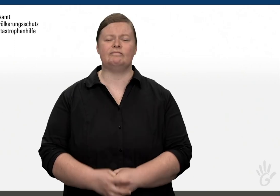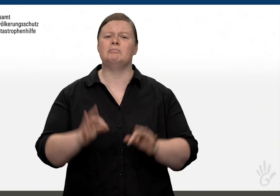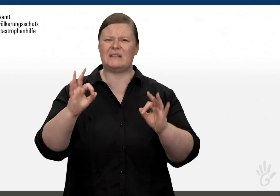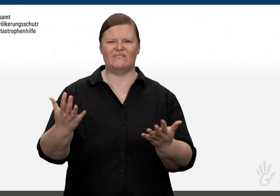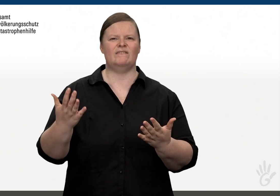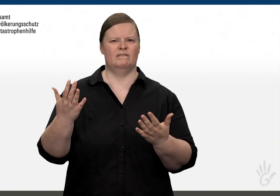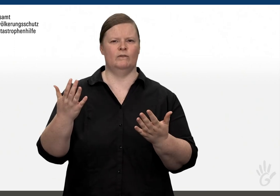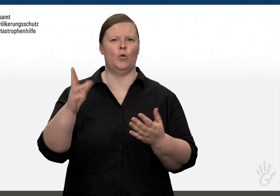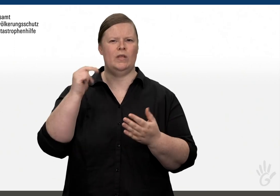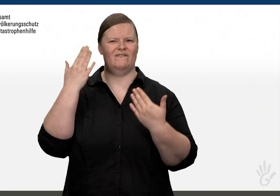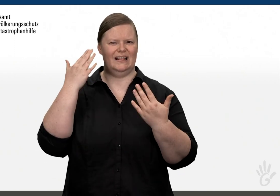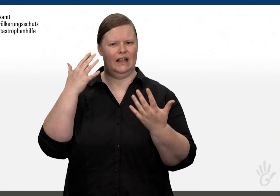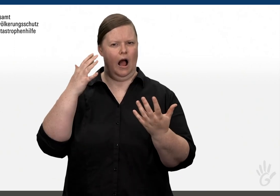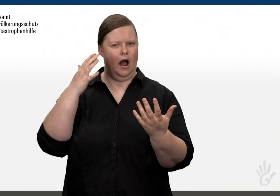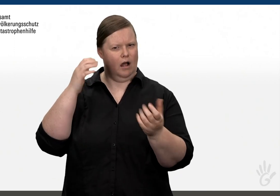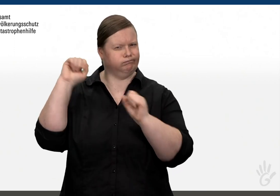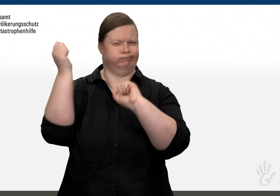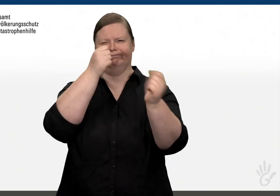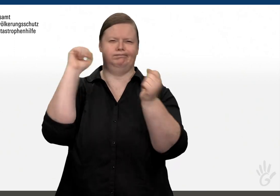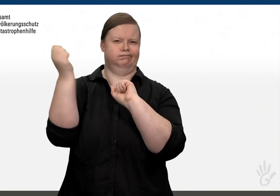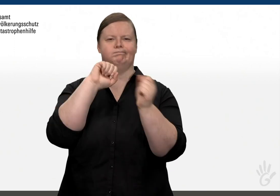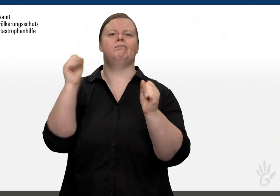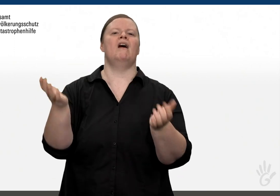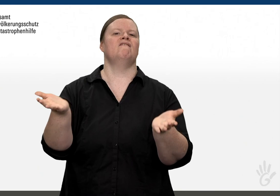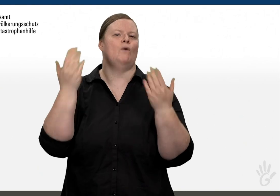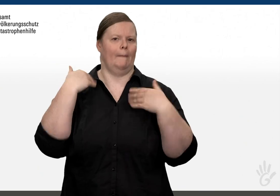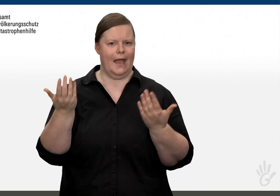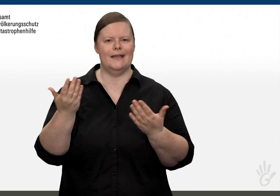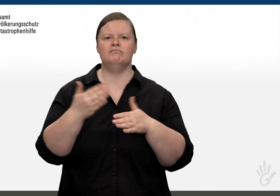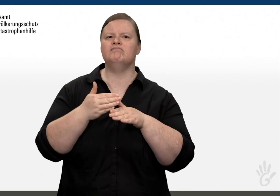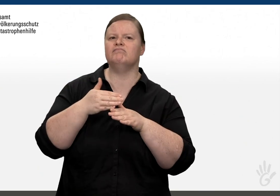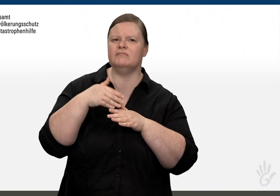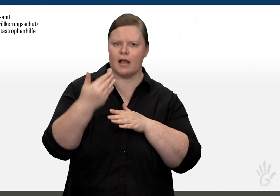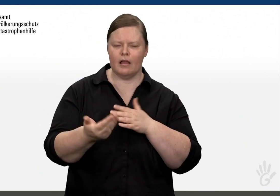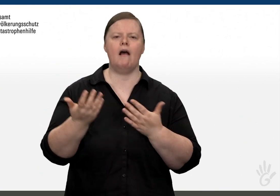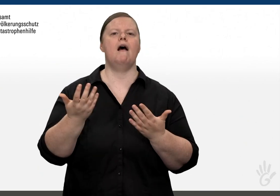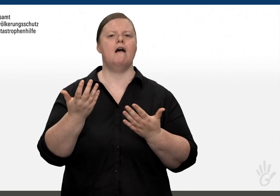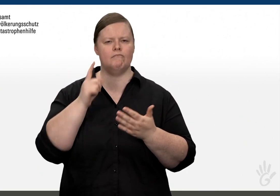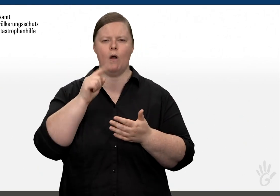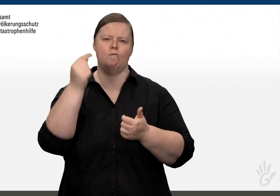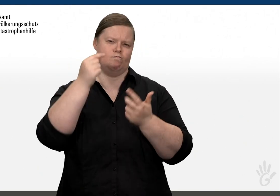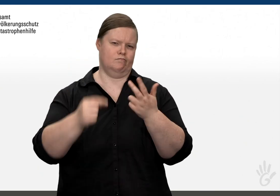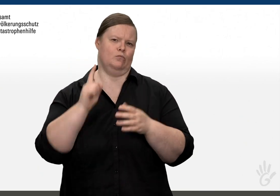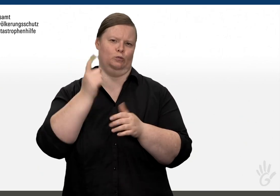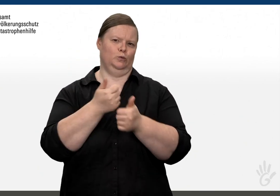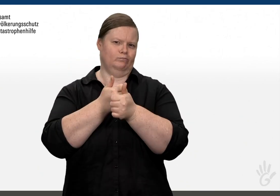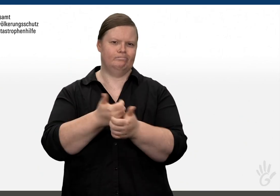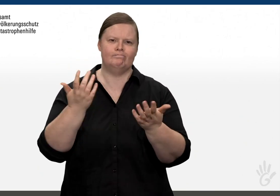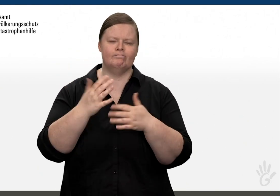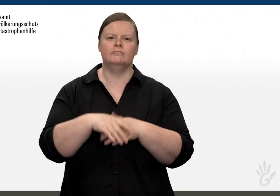Auch nach dem Unwetter gibt es einiges zu beachten: